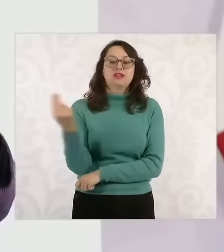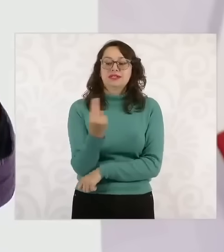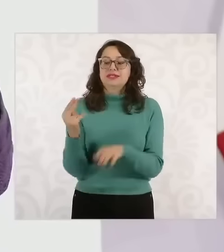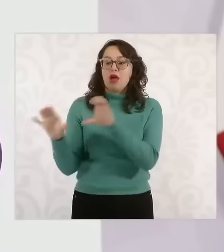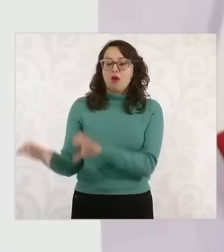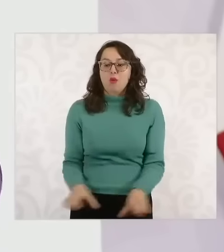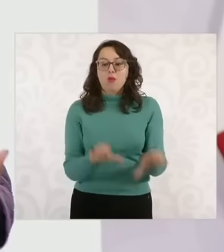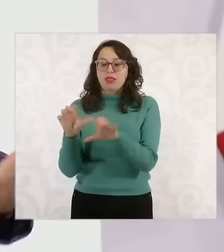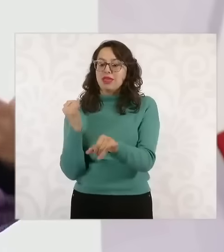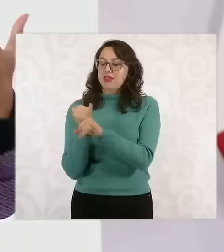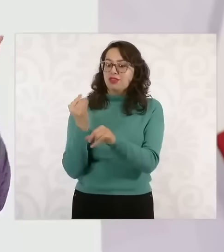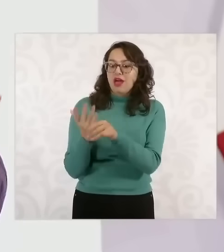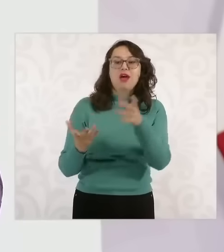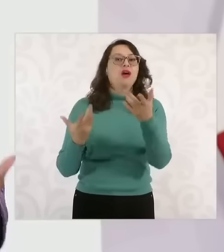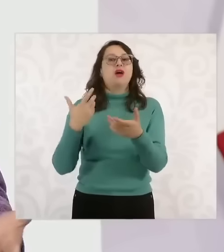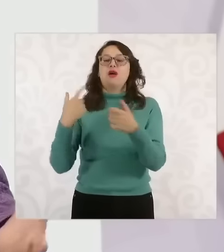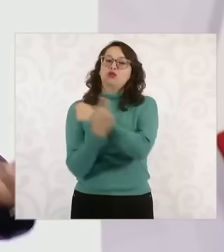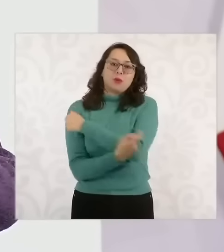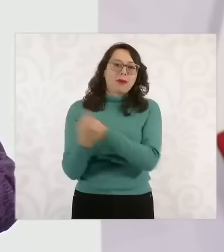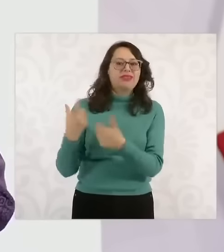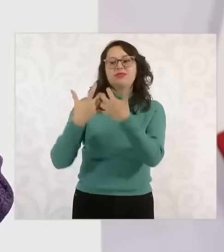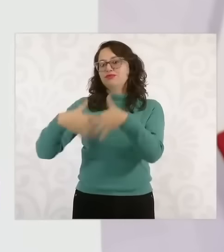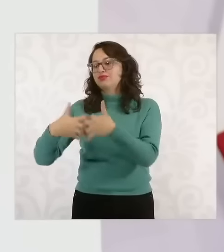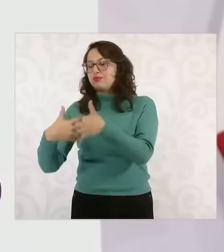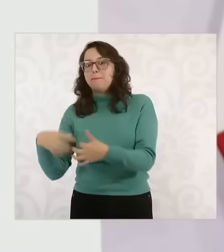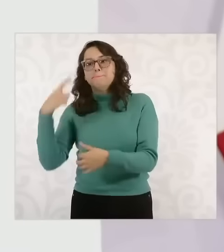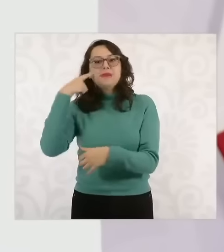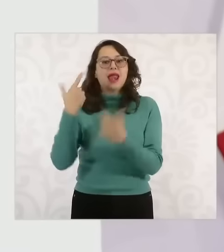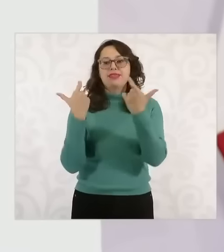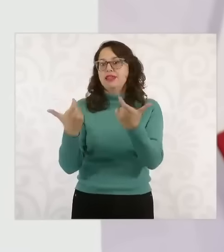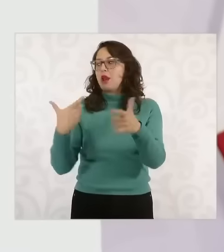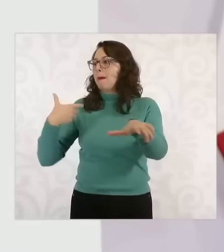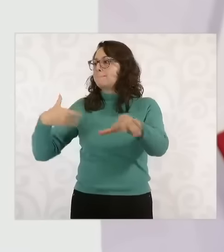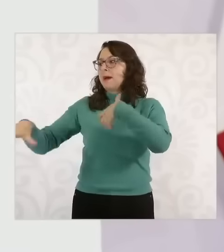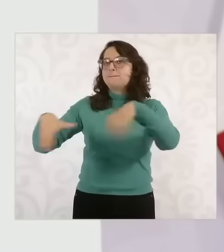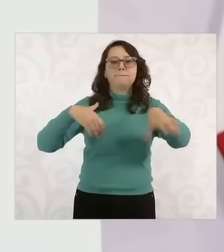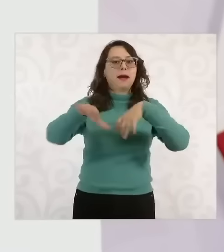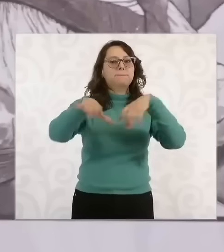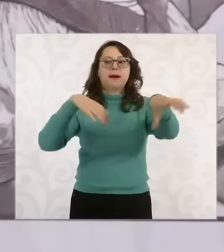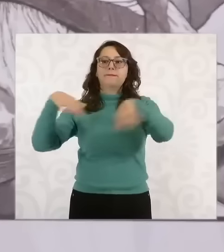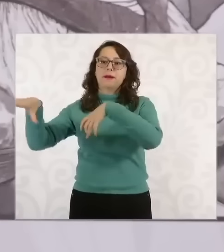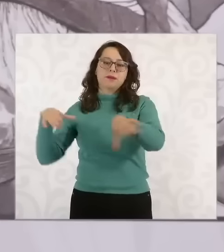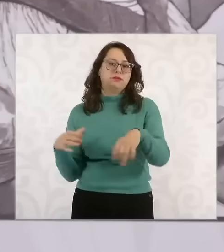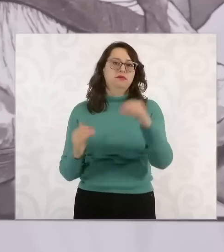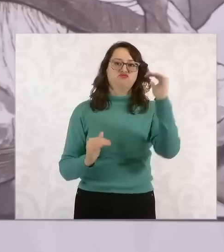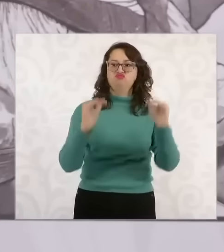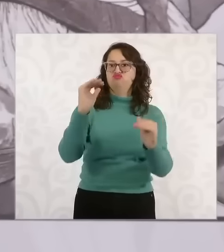entidad se descompense, sino que los recursos pues van yendo adecuadamente a cada una de ellas. ¿Por